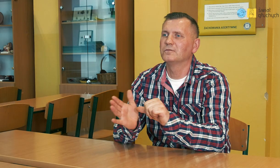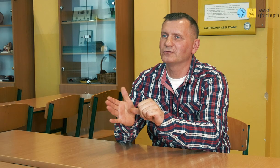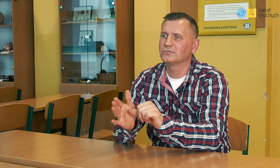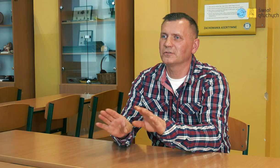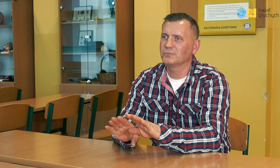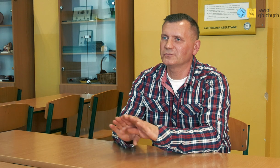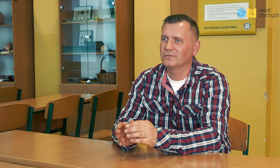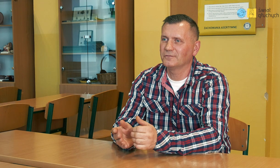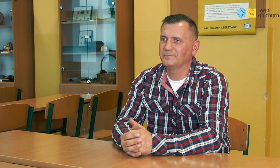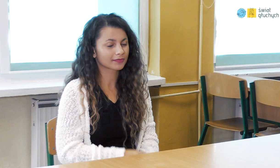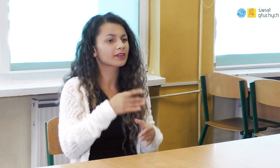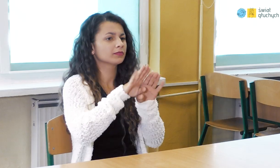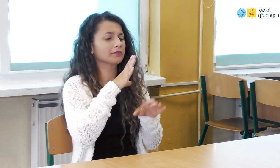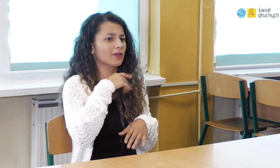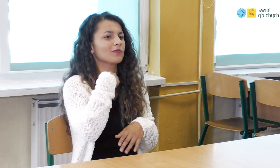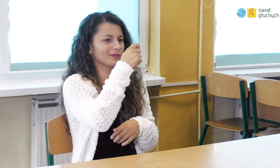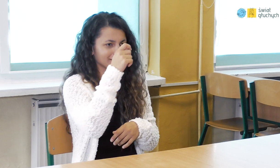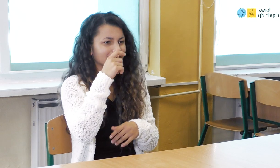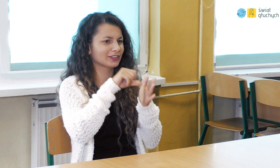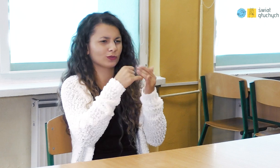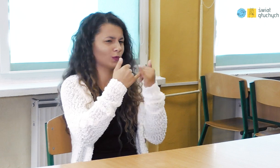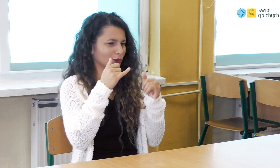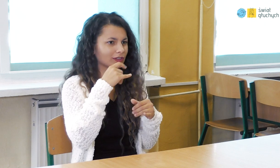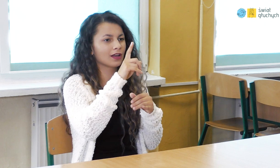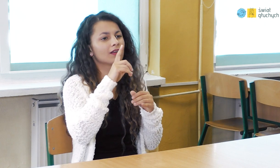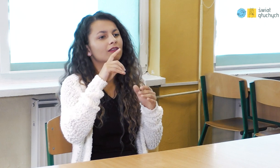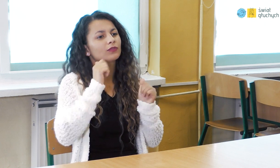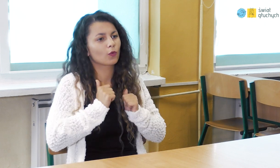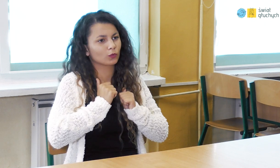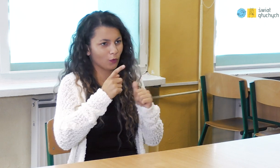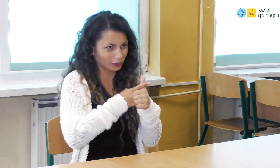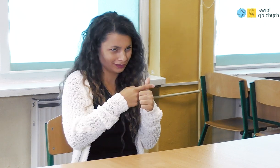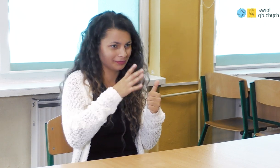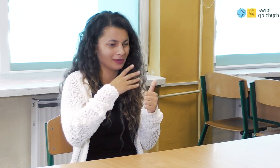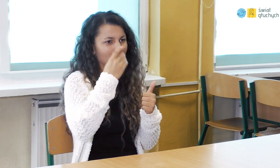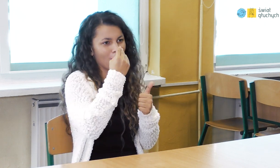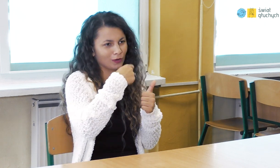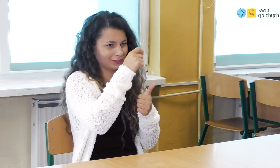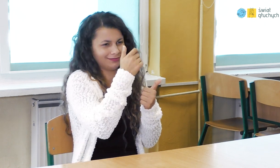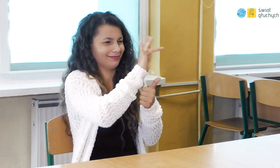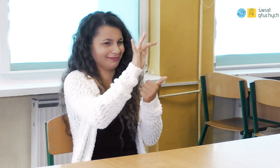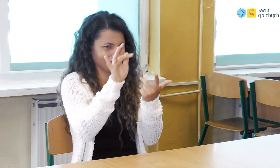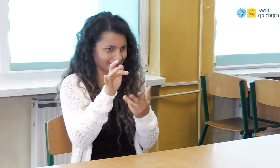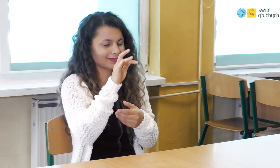Gdzie wyjeżdżaliście na wycieczki w podstawówce? W podstawówce wyjeżdżaliśmy do różnych miejsc. Wyjeżdżaliśmy na turnusy nad morze.